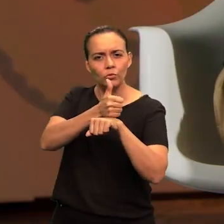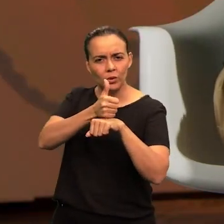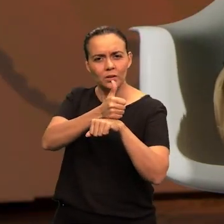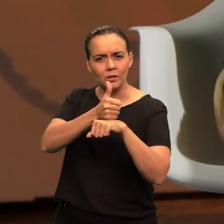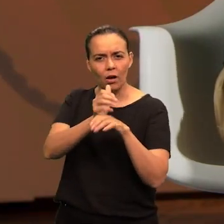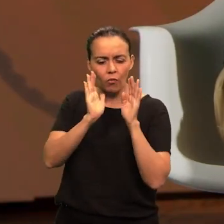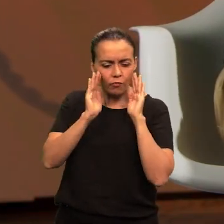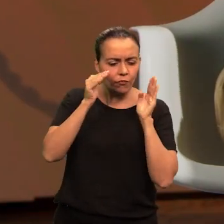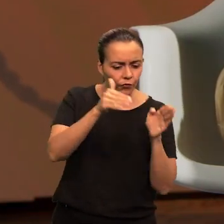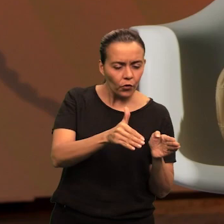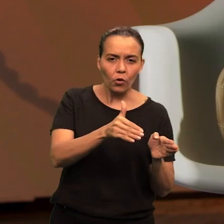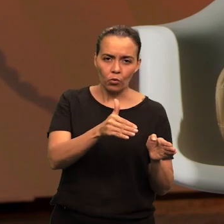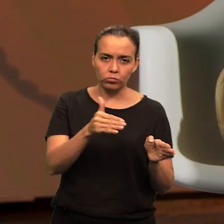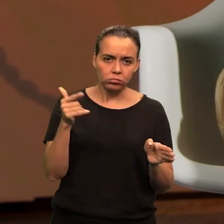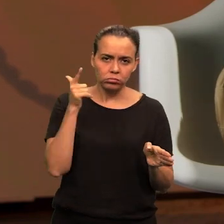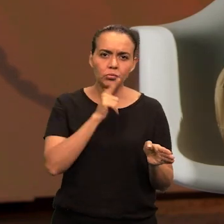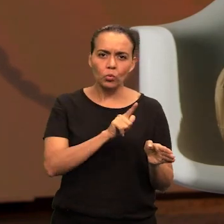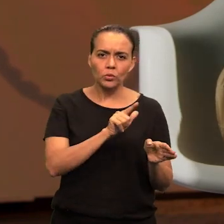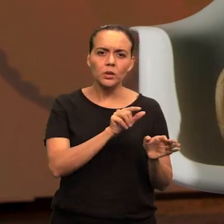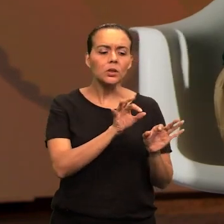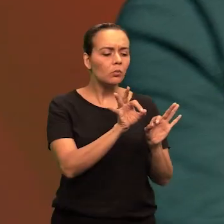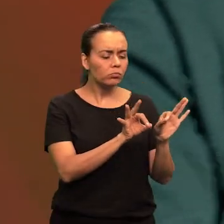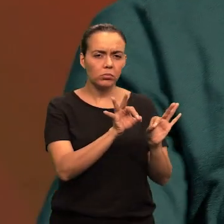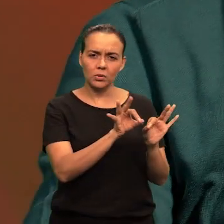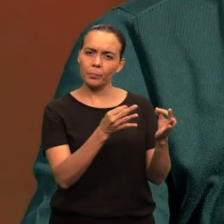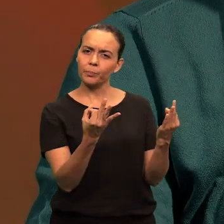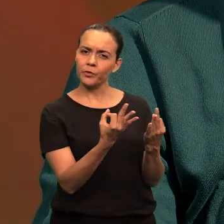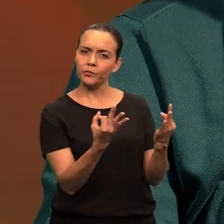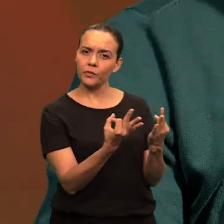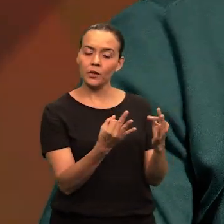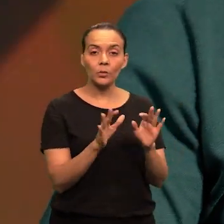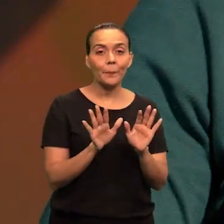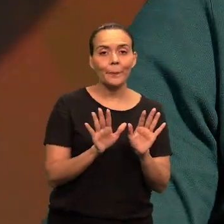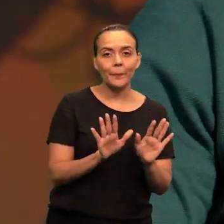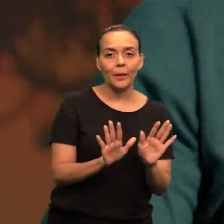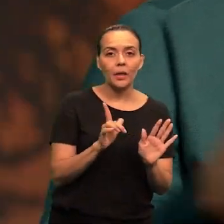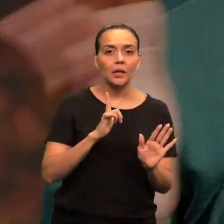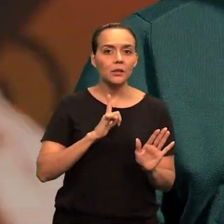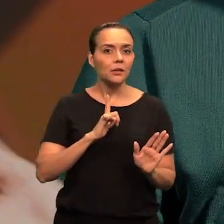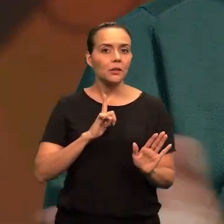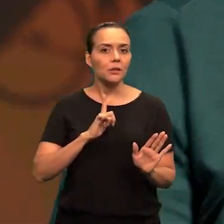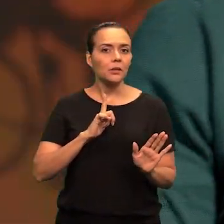e é necessário que se faça isso, mas por outro lado, nós temos uma difusão, inclusive de